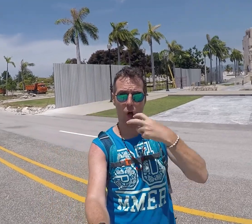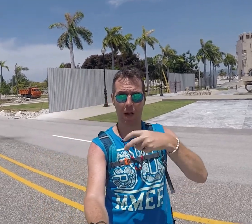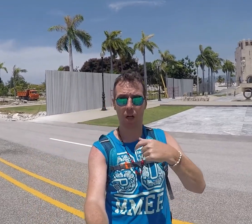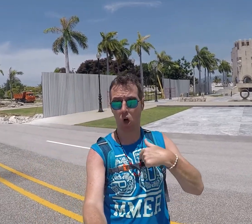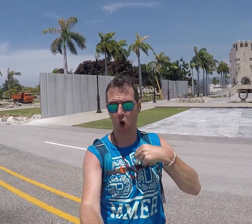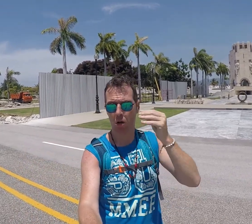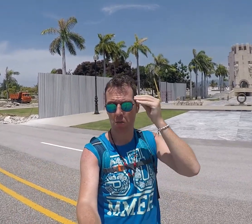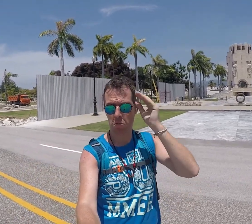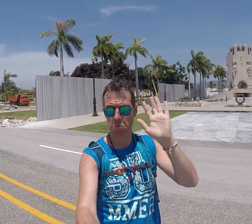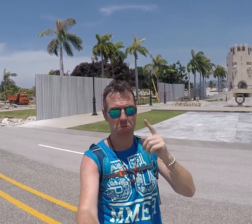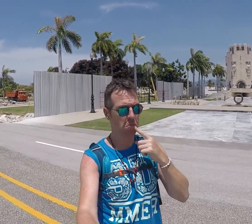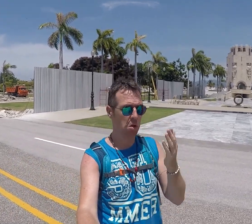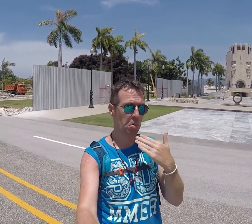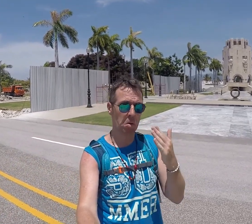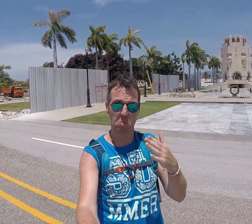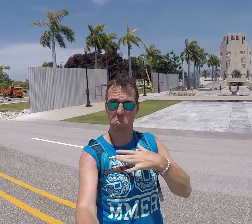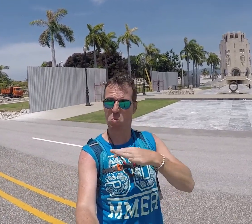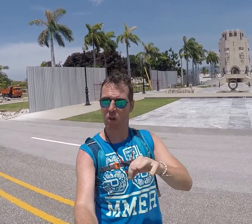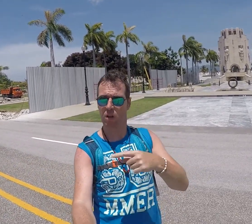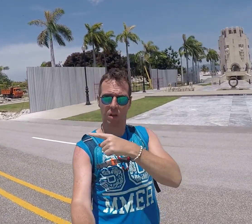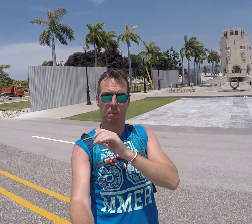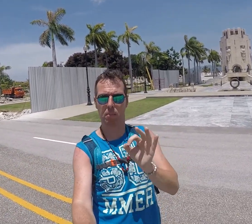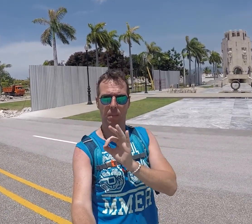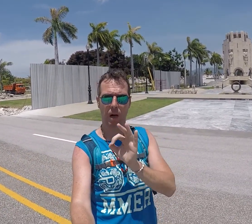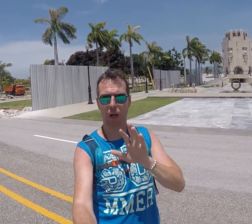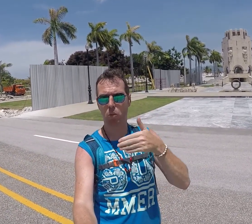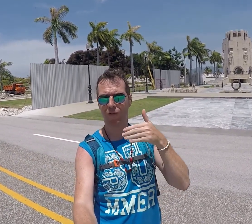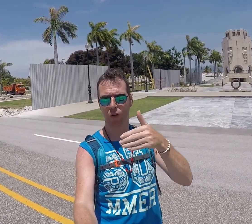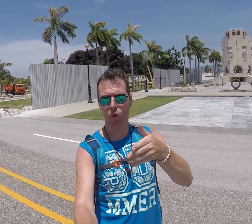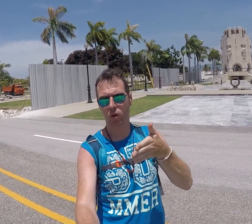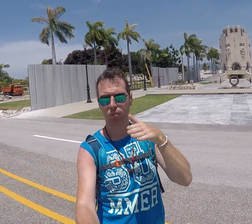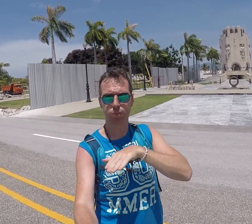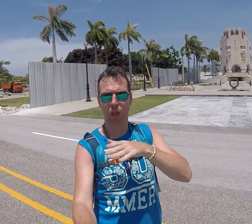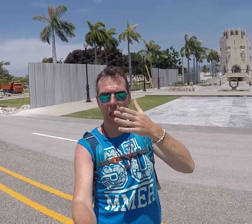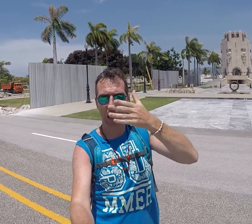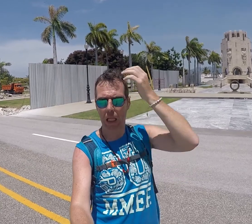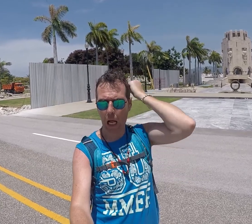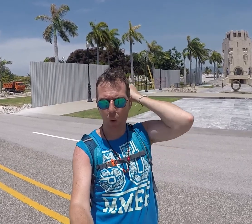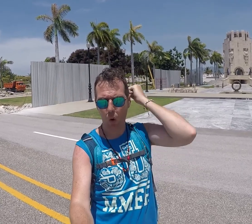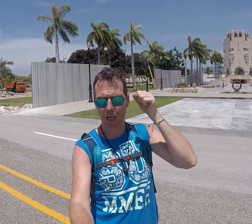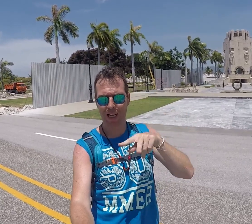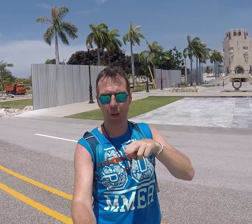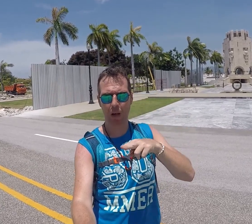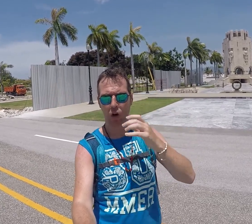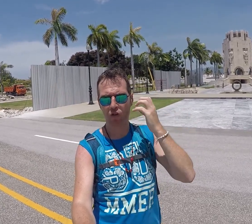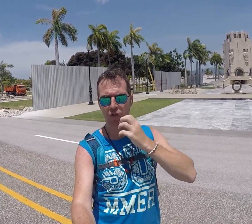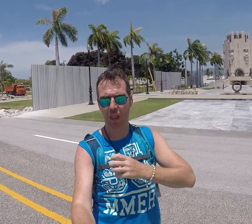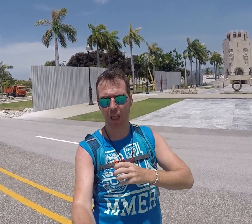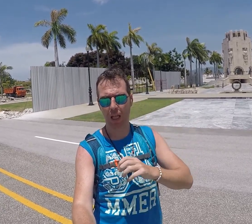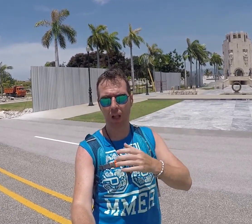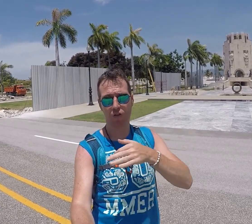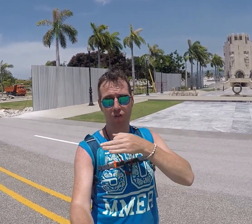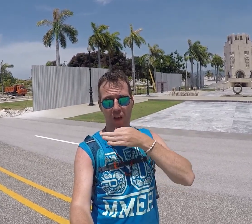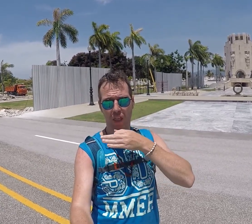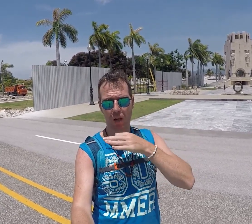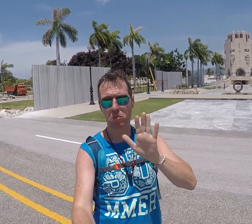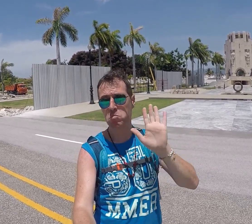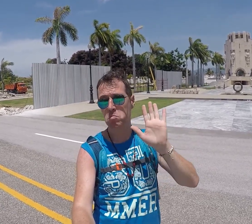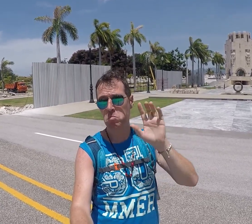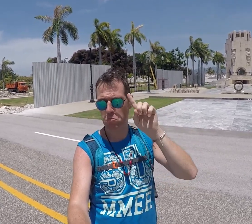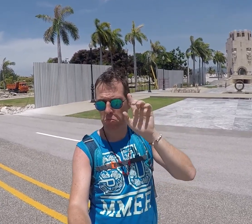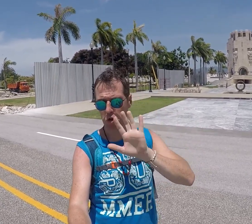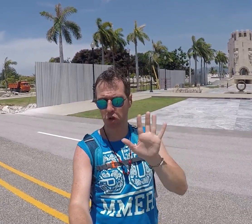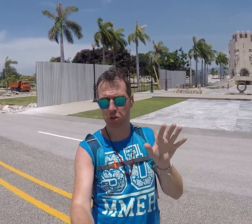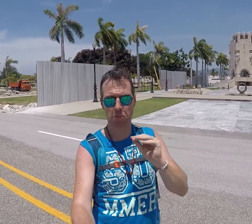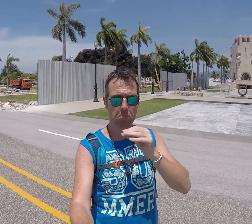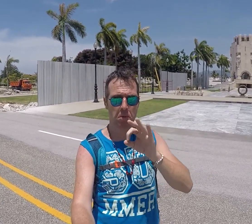Estábamos hablando y creo que podría ser el futuro enterramiento para Raúl Castro, el hermano de Fidel